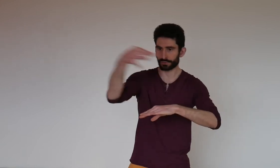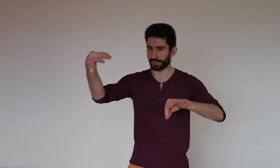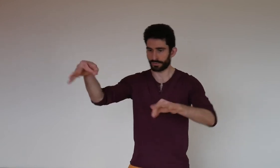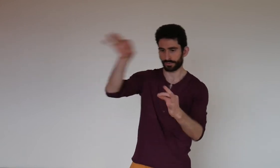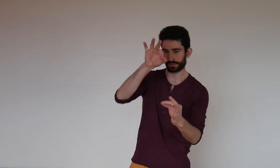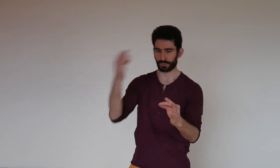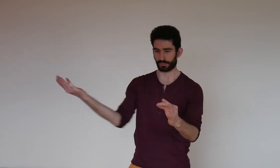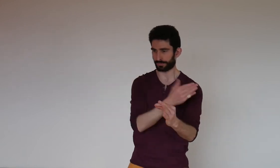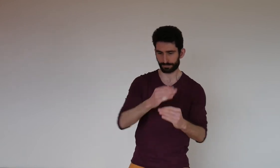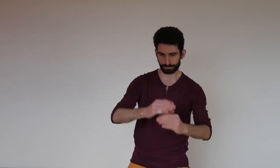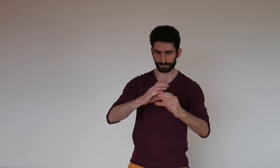*Coupe transversale d'un poil*